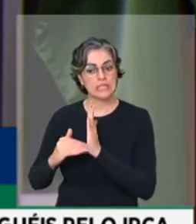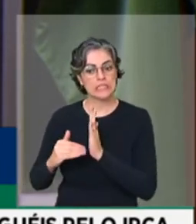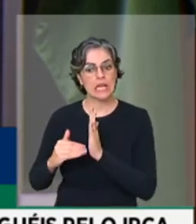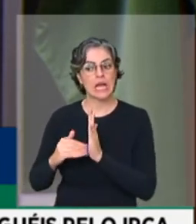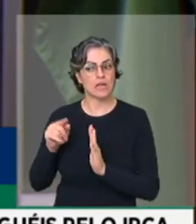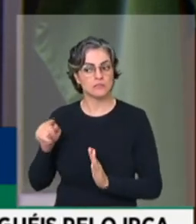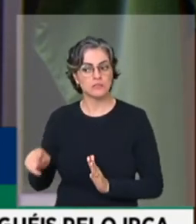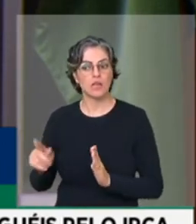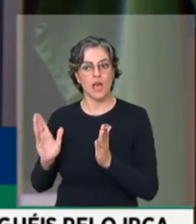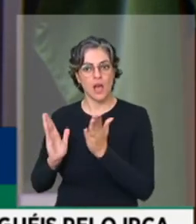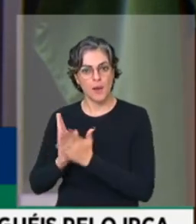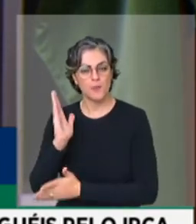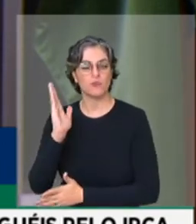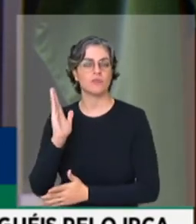APROVADO POR UNANIMIDADE E, NO DIA DE HOJE, A GENTE ESTÁ